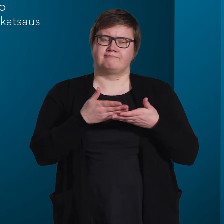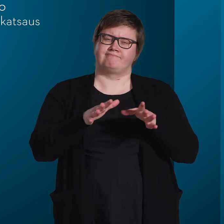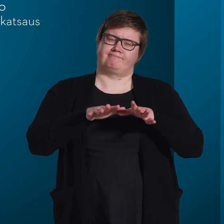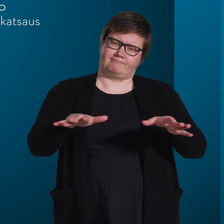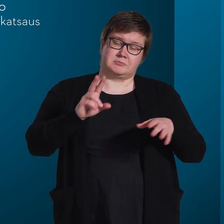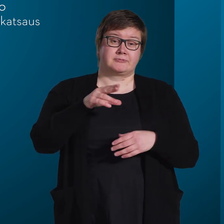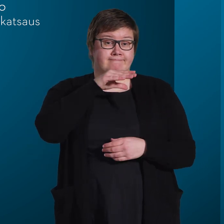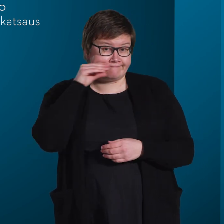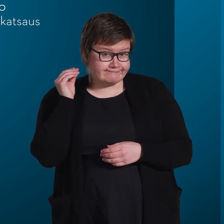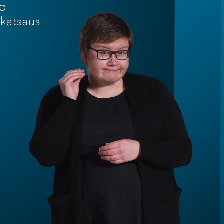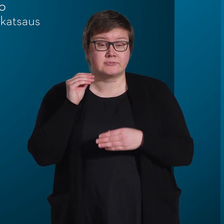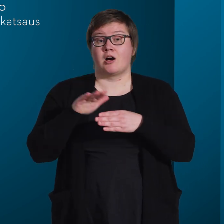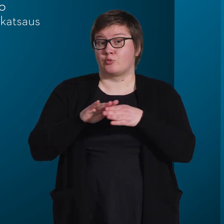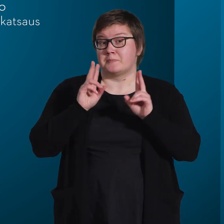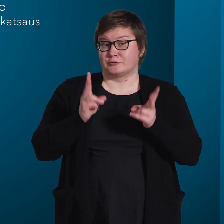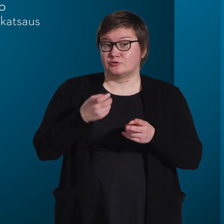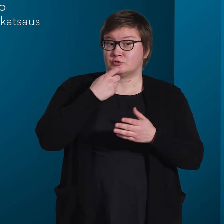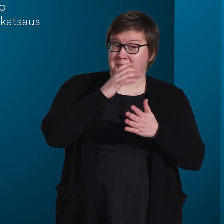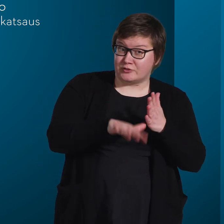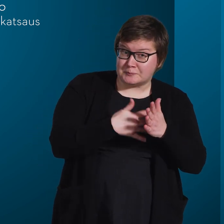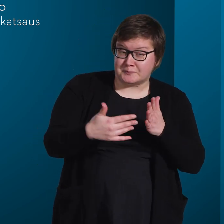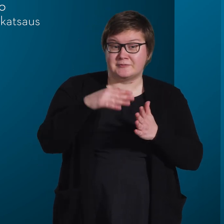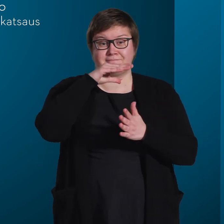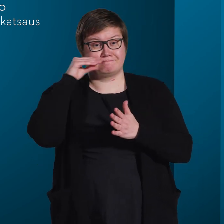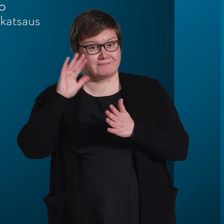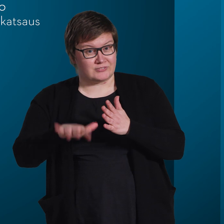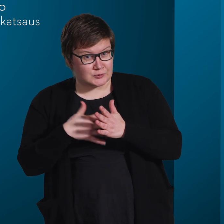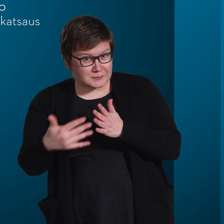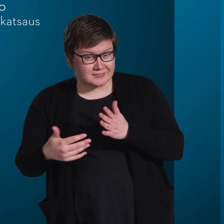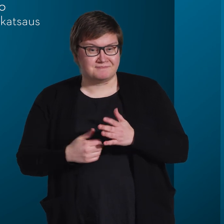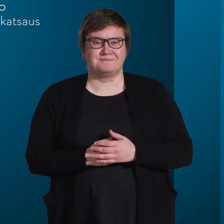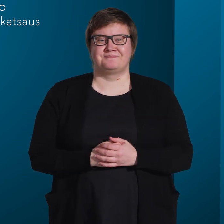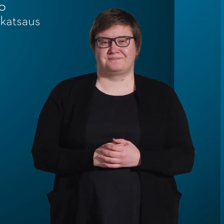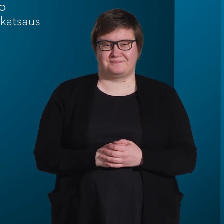ja se esitetään pääosin ruotsiksi. Lisäksi esityksessä käytetään suomalaista ja suomenruotsalaista viittomakieltä.